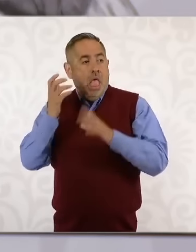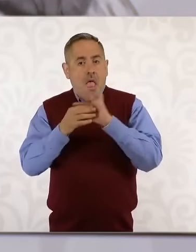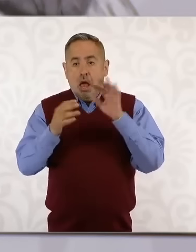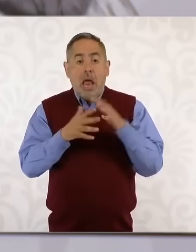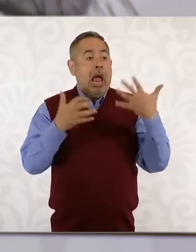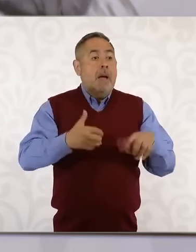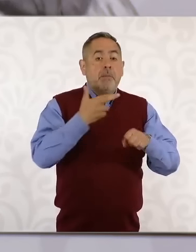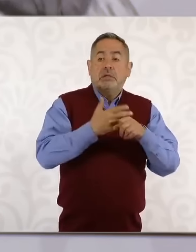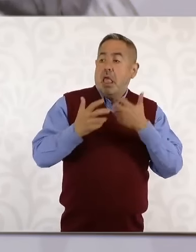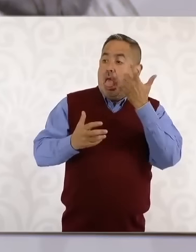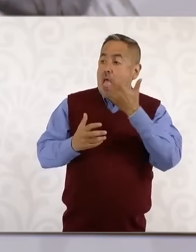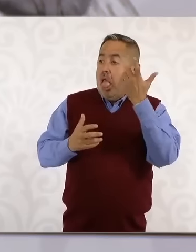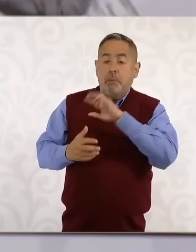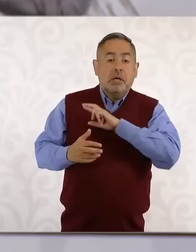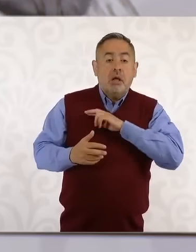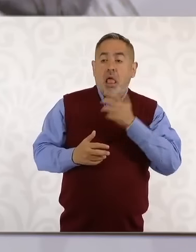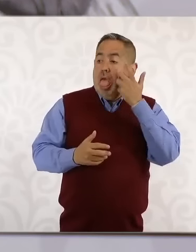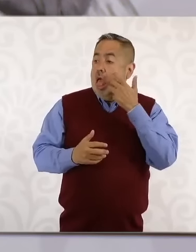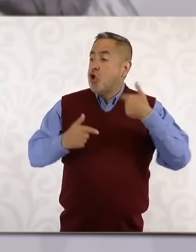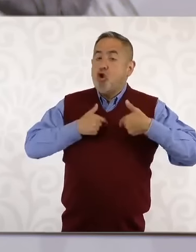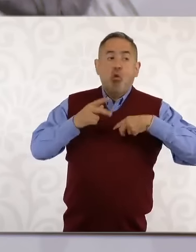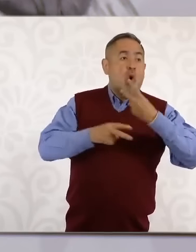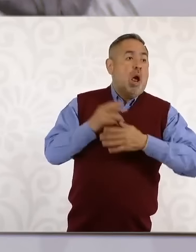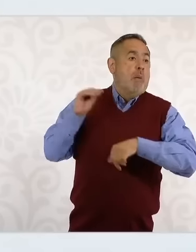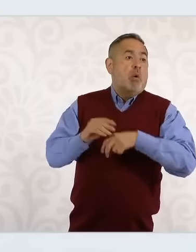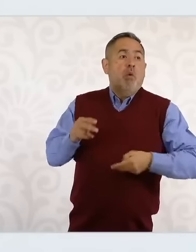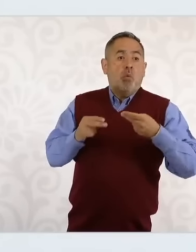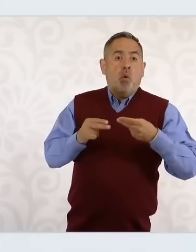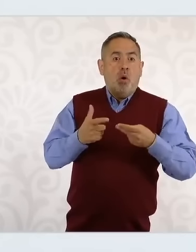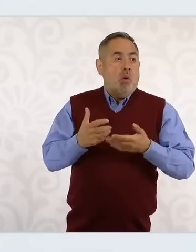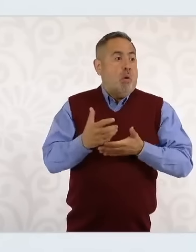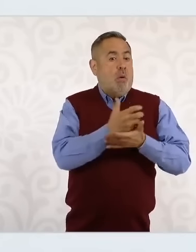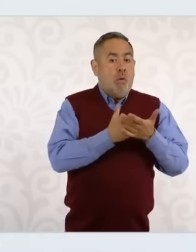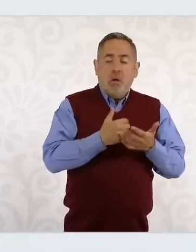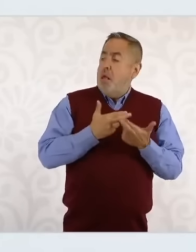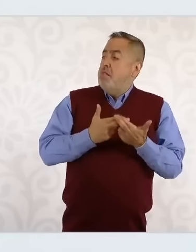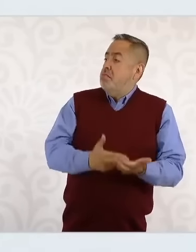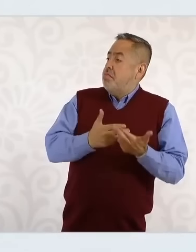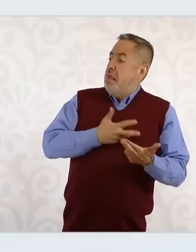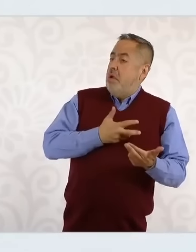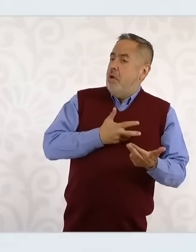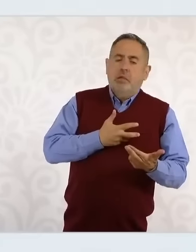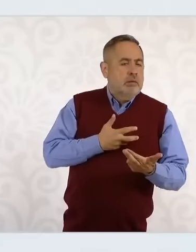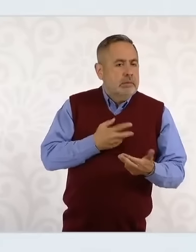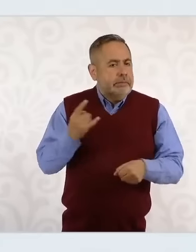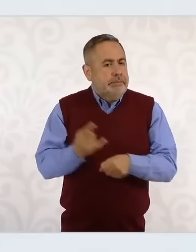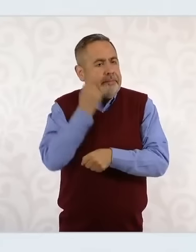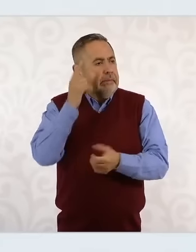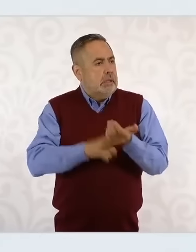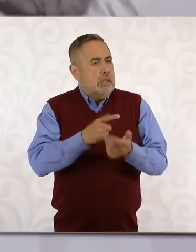empresas privadas que decían que ya tenían más reservas y por lo tanto subieron sus bonos en